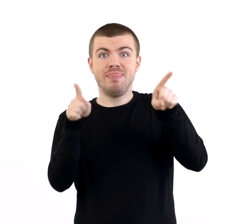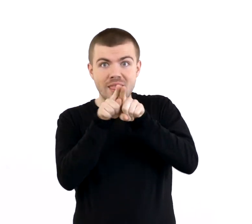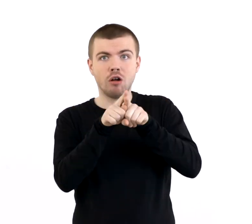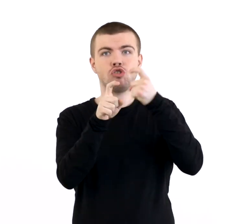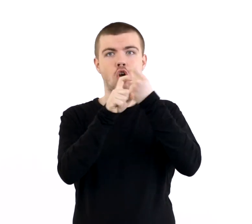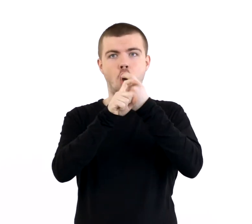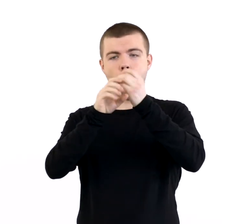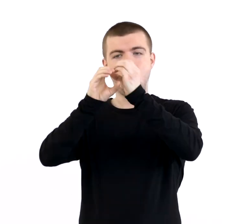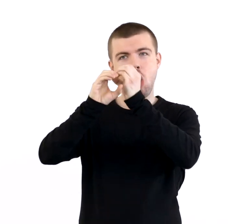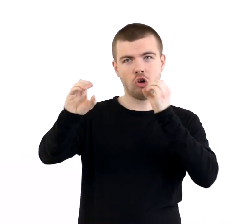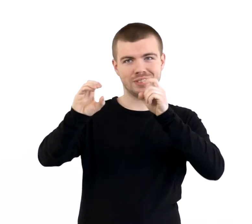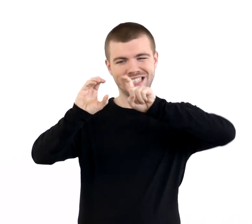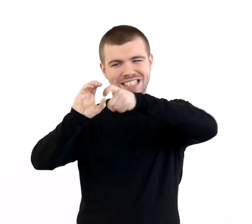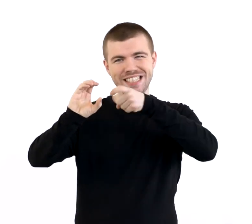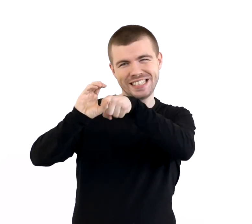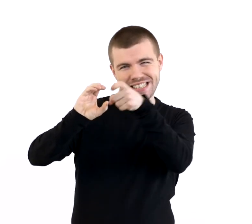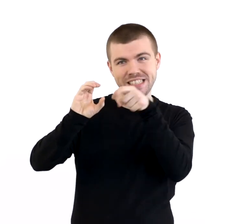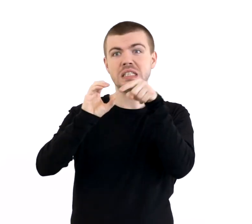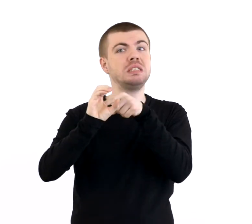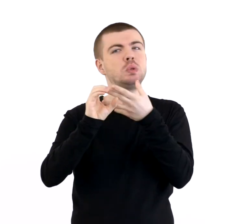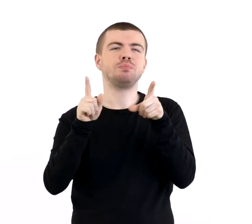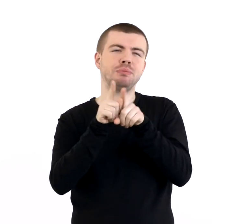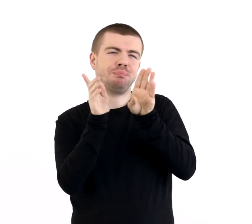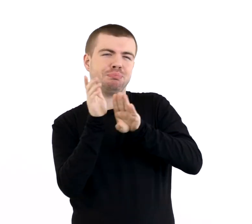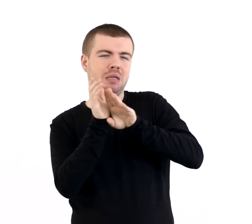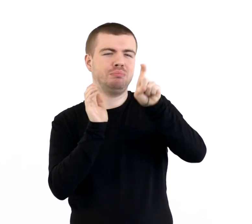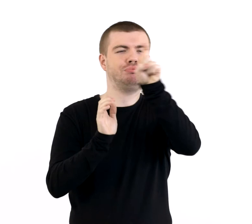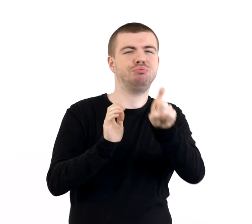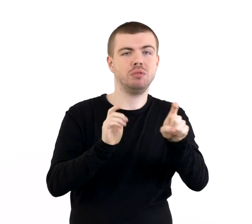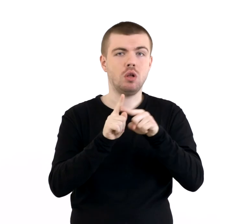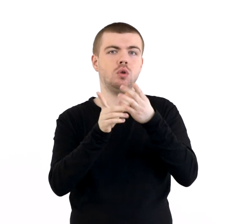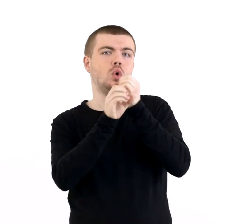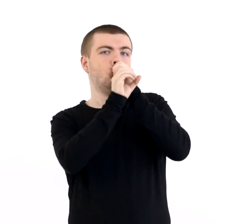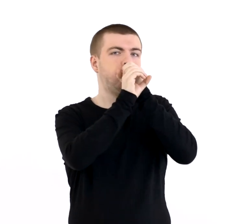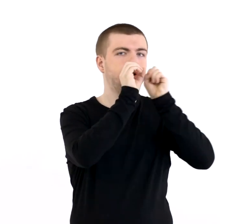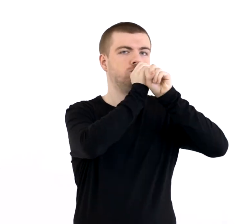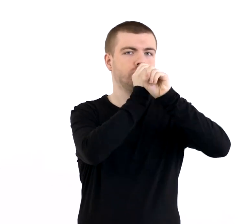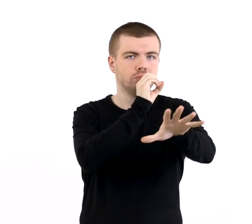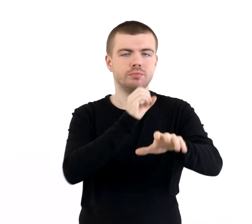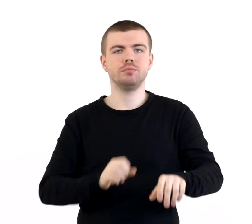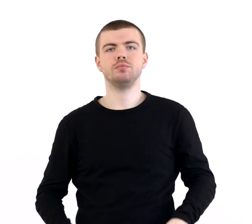Stosowano też wydrążone kości jako prymitywny spryskiwacz (aerograf).